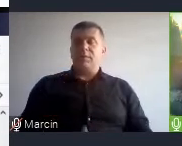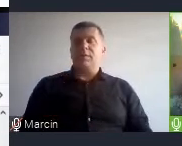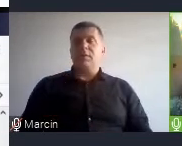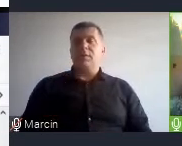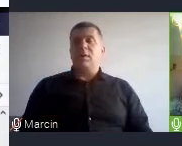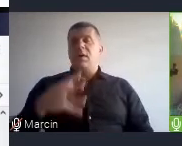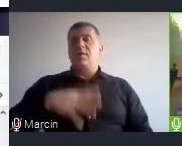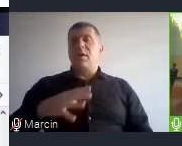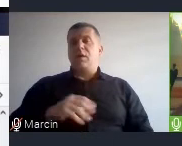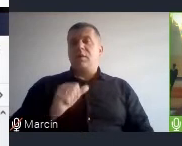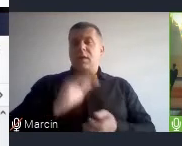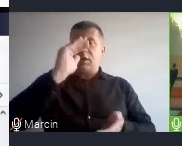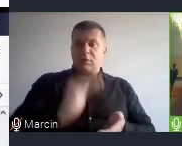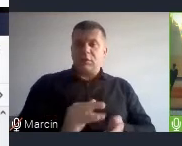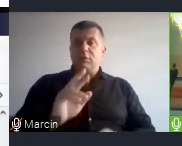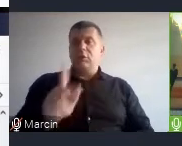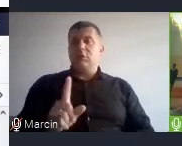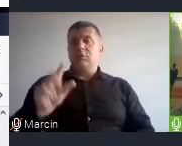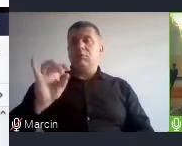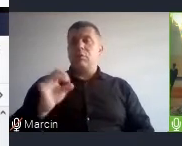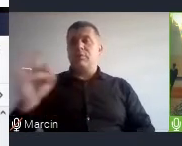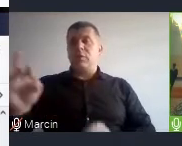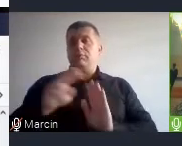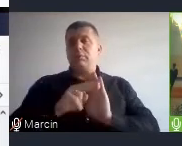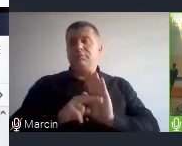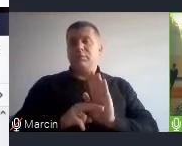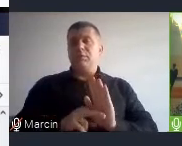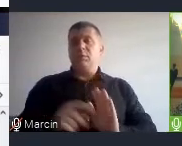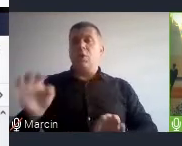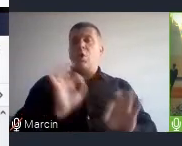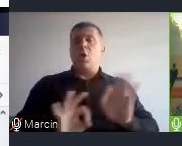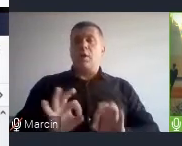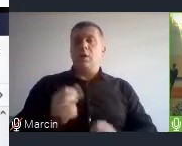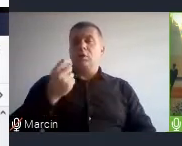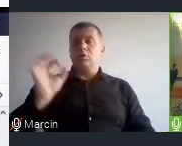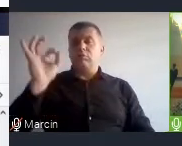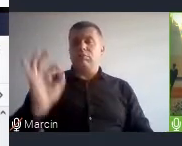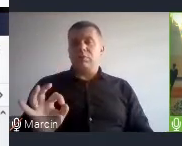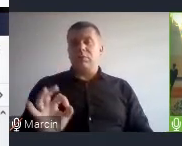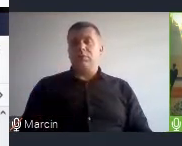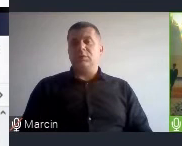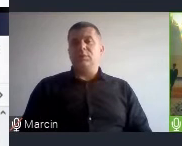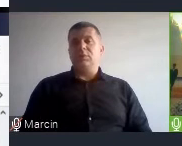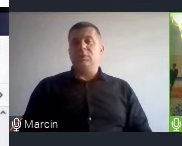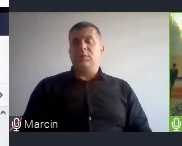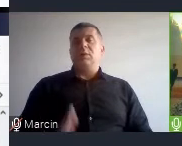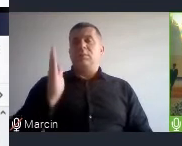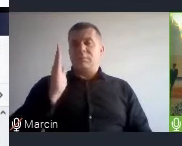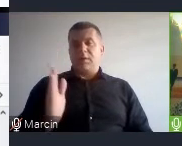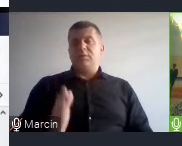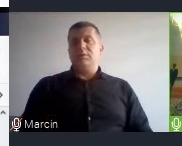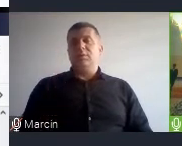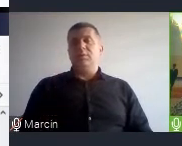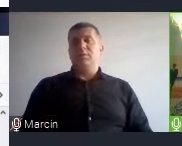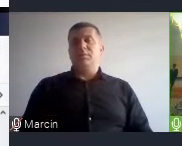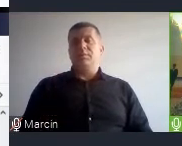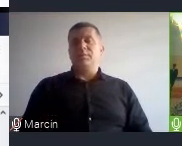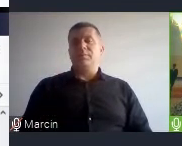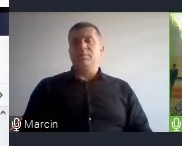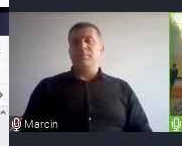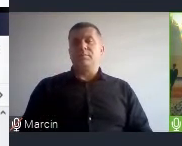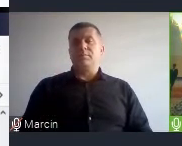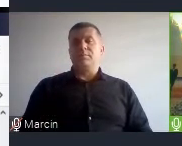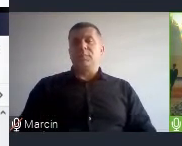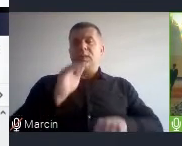wartość jest niższa niż progi w odpowiednich przepisach, korekta 100% będzie występowała w zamówieniu,